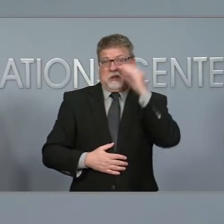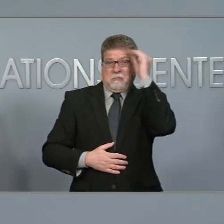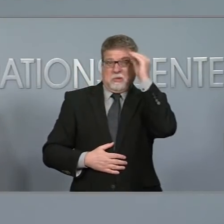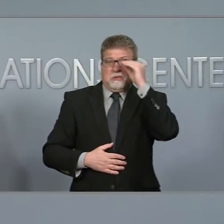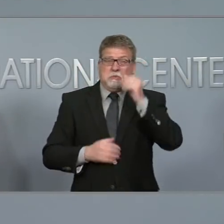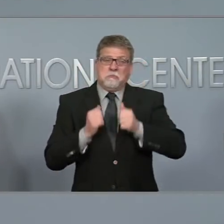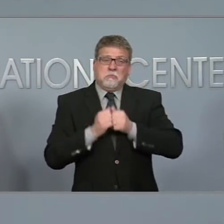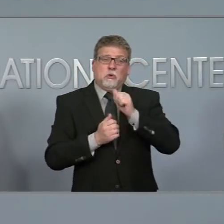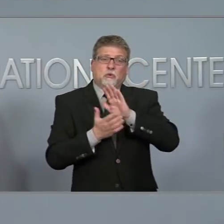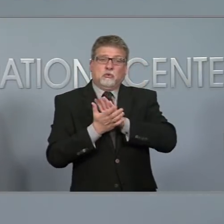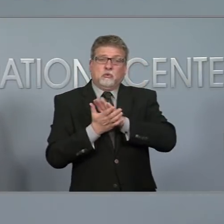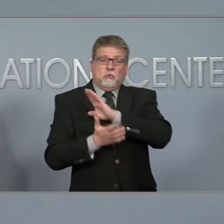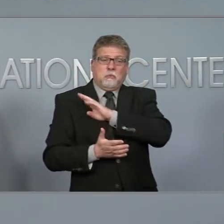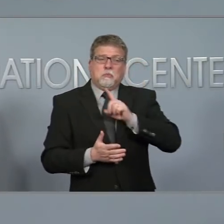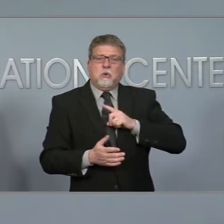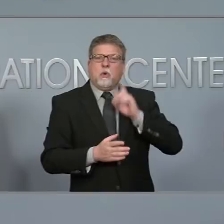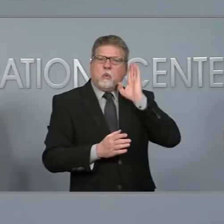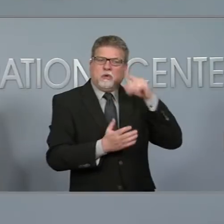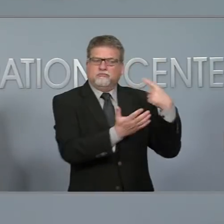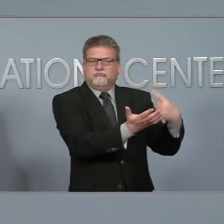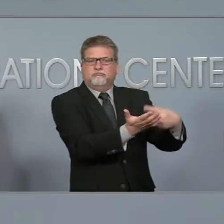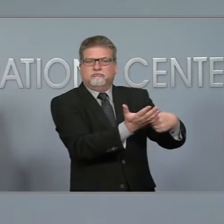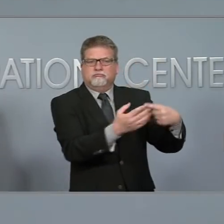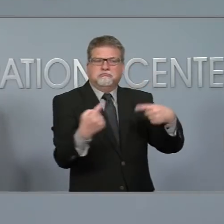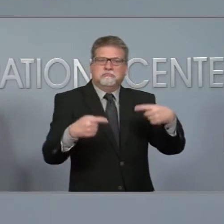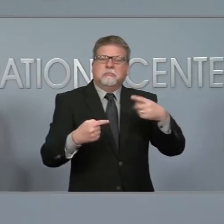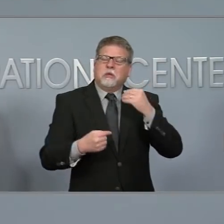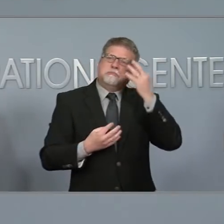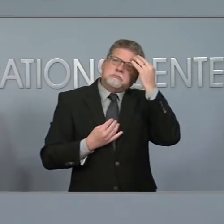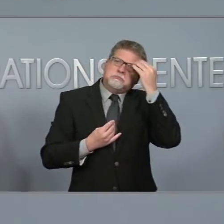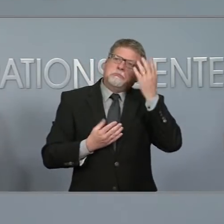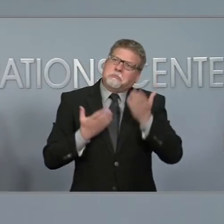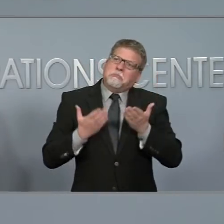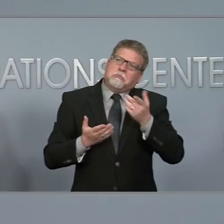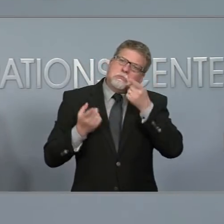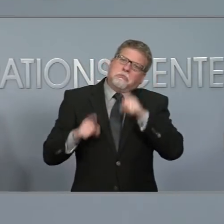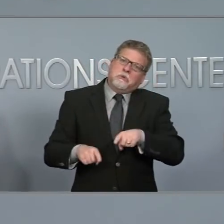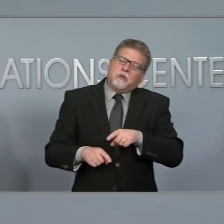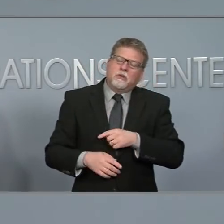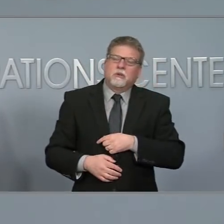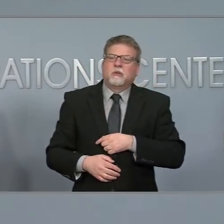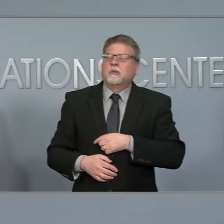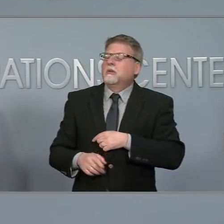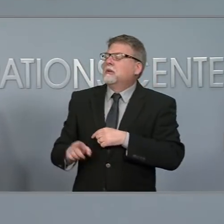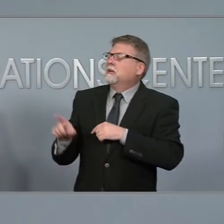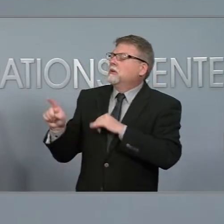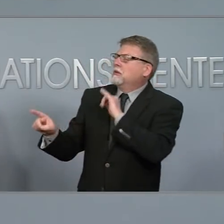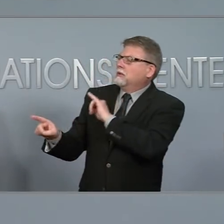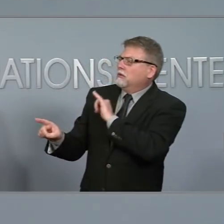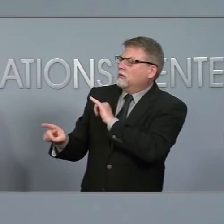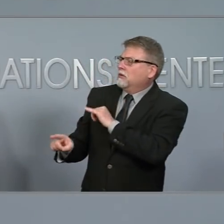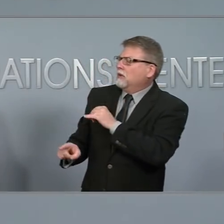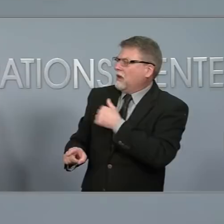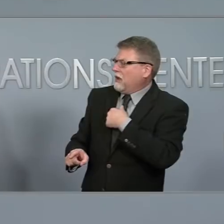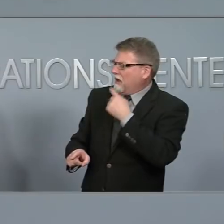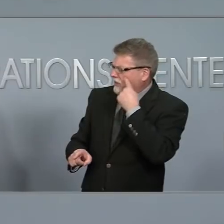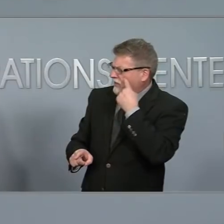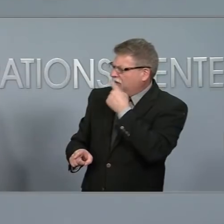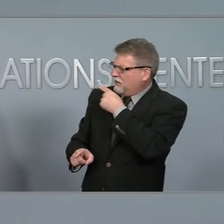motivando a que termine en esa obligación de uso de mascarillas. Yo